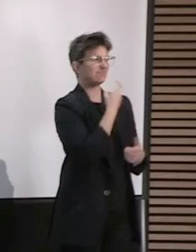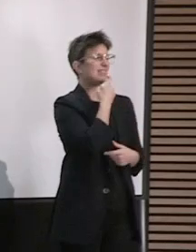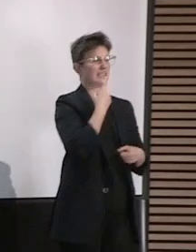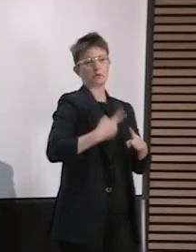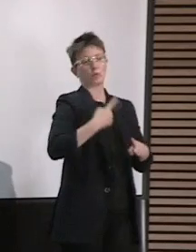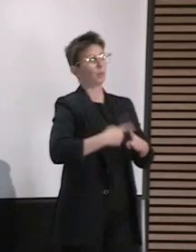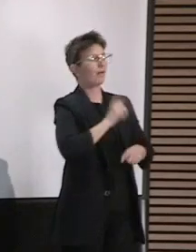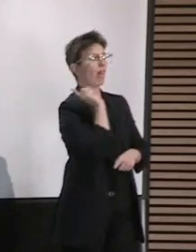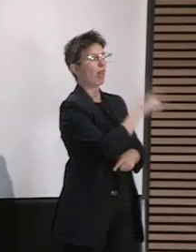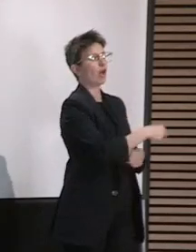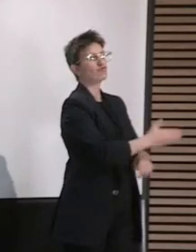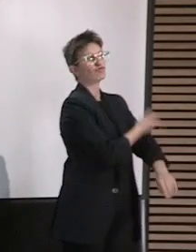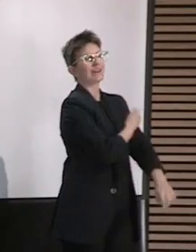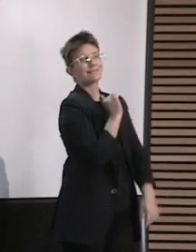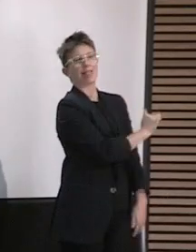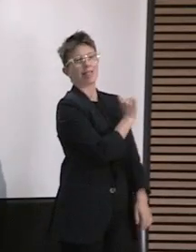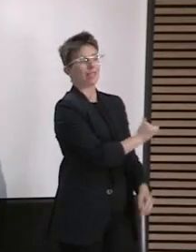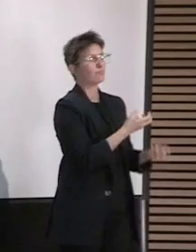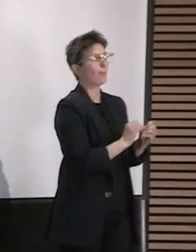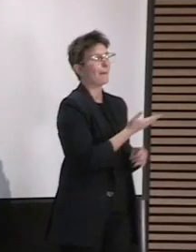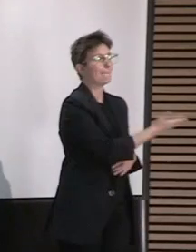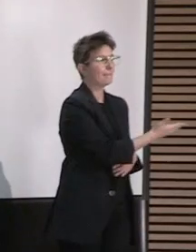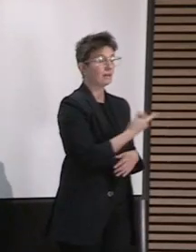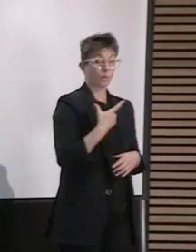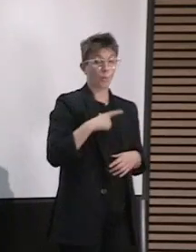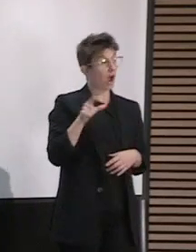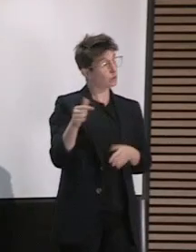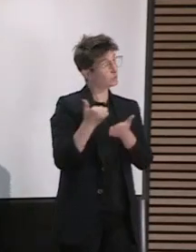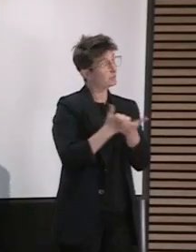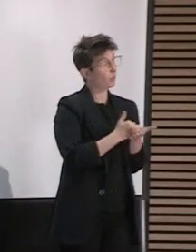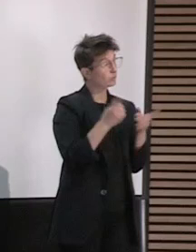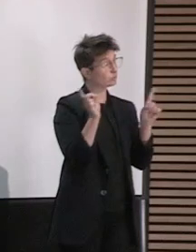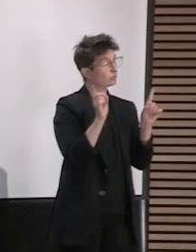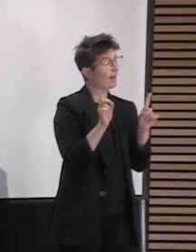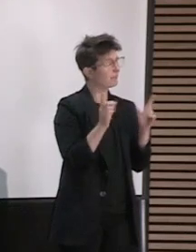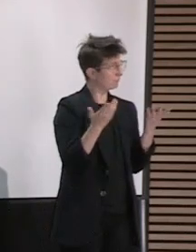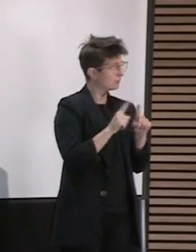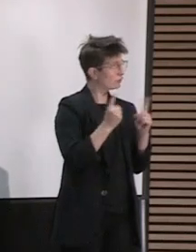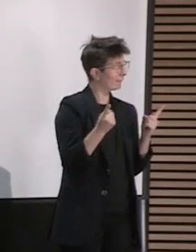He rereke te ahuatanga i a Chris Hipkins inanahi. I hari ia ki te maka i